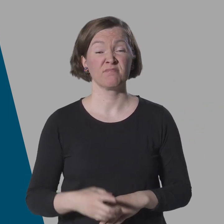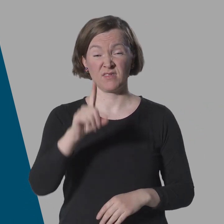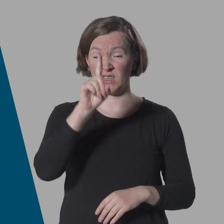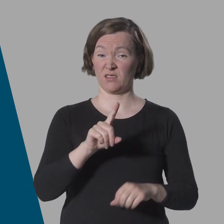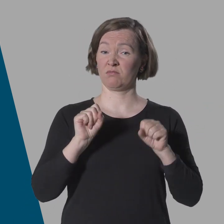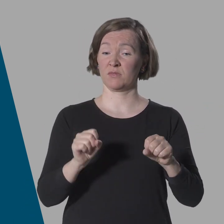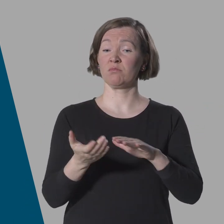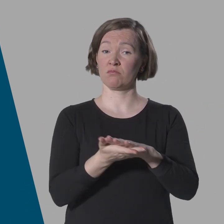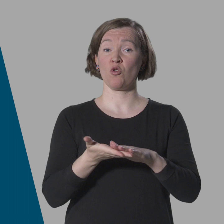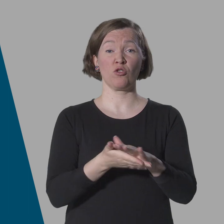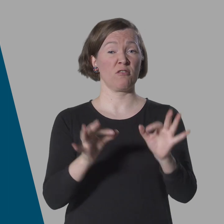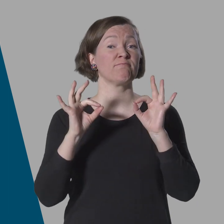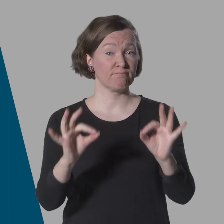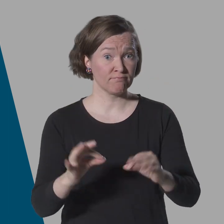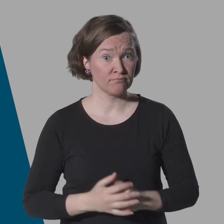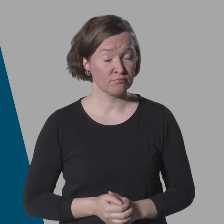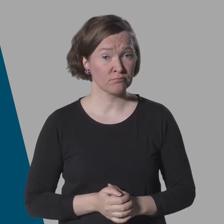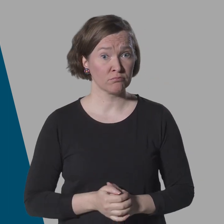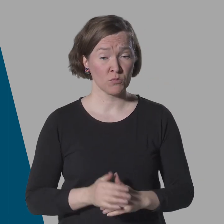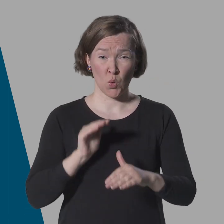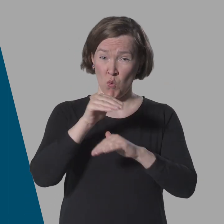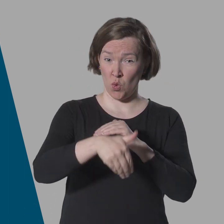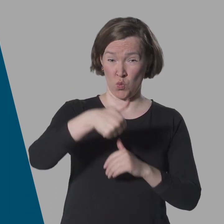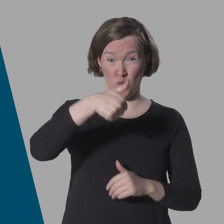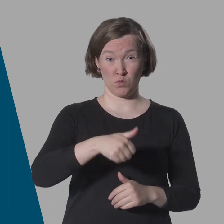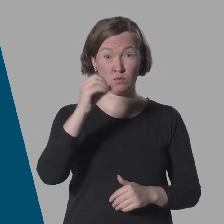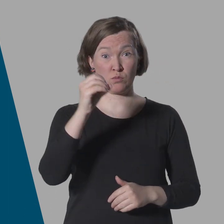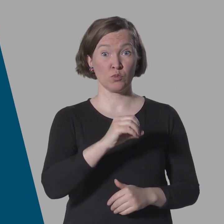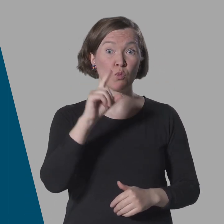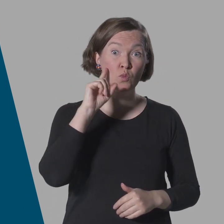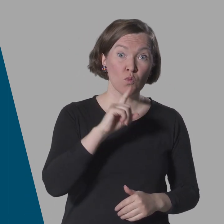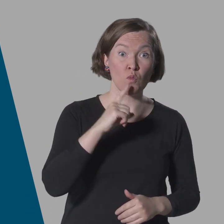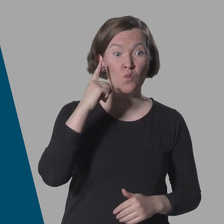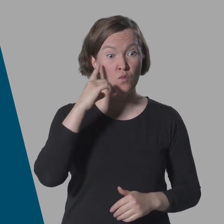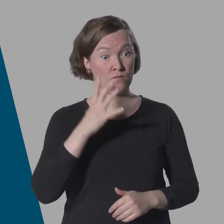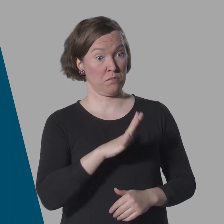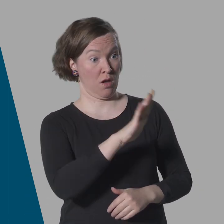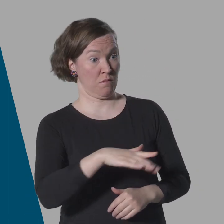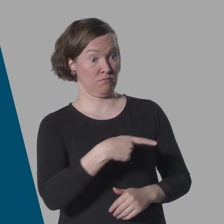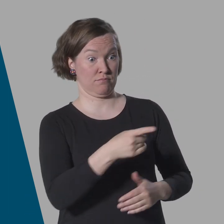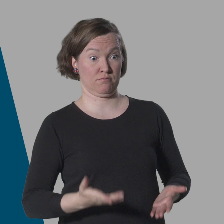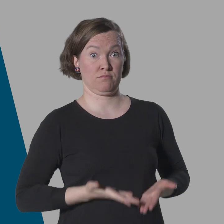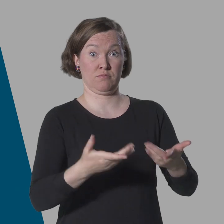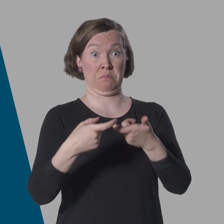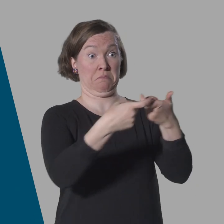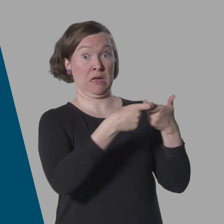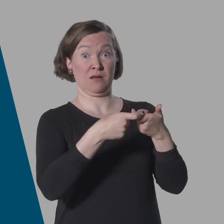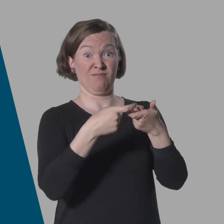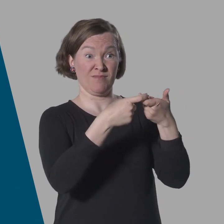Ensiksi täytyy saada pohja kuntoon. Kuuroista ja kuulovammaisista lapsista yli 90 prosenttia syntyy perheeseen, -